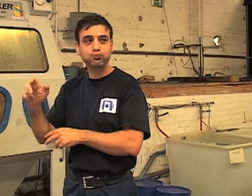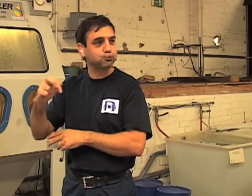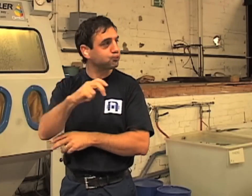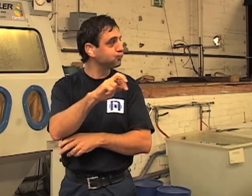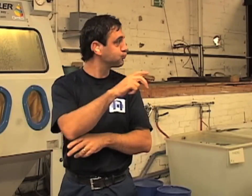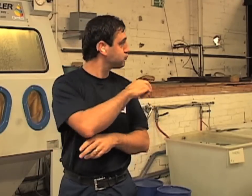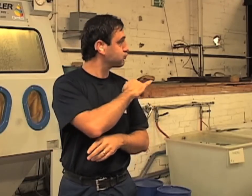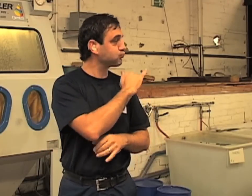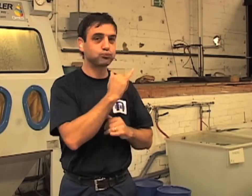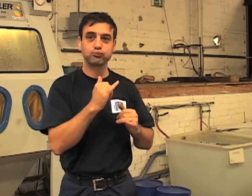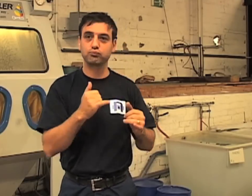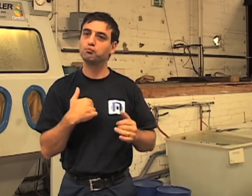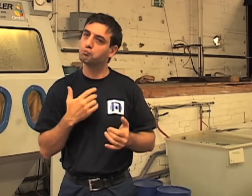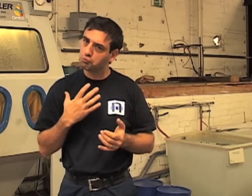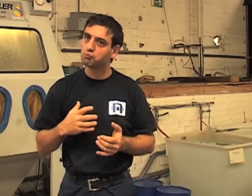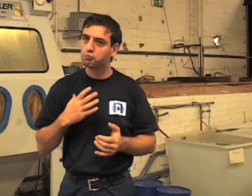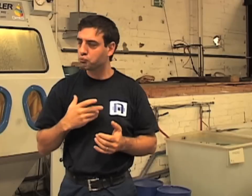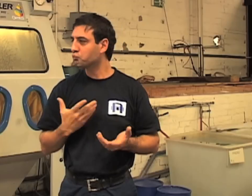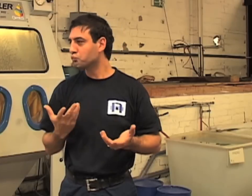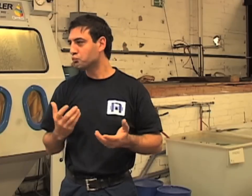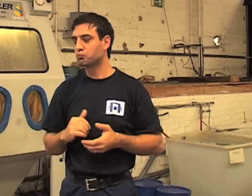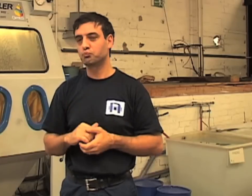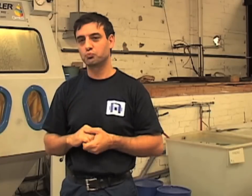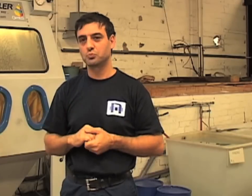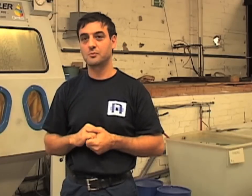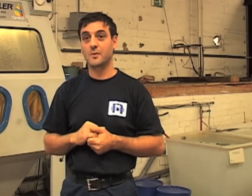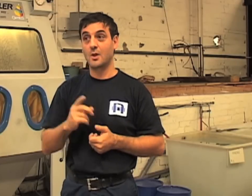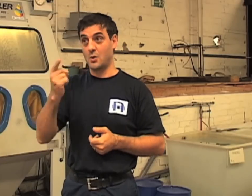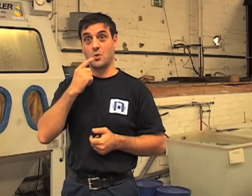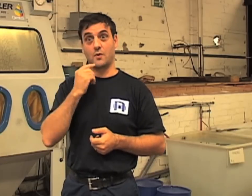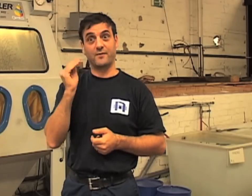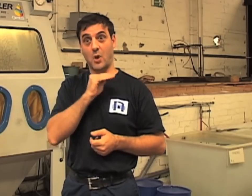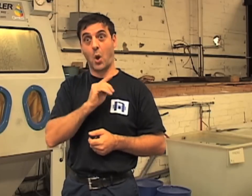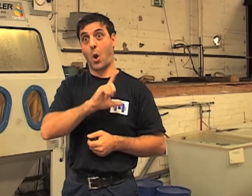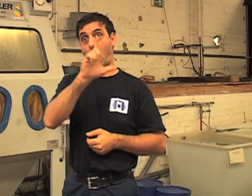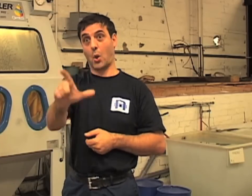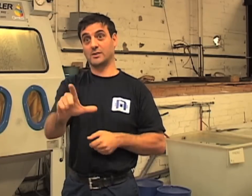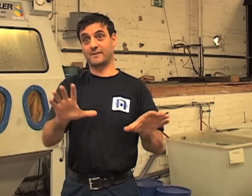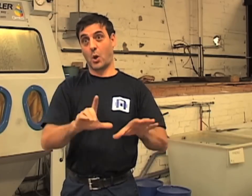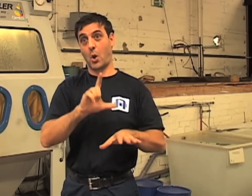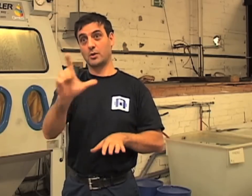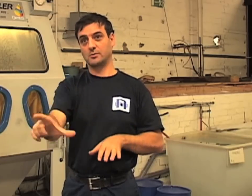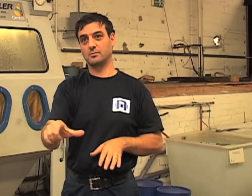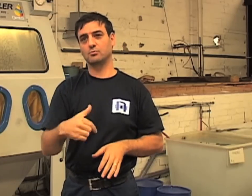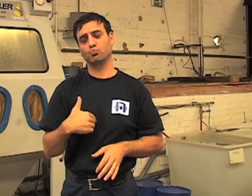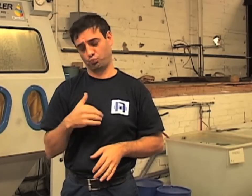J'ai visité l'atelier et cette entreprise m'intéressait. Le patron m'a alors dit qu'il fallait commencer dès lundi